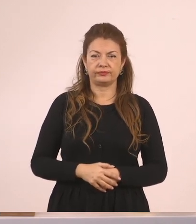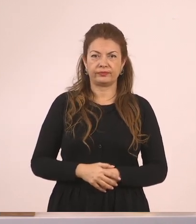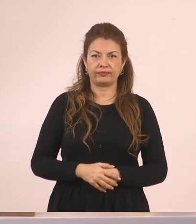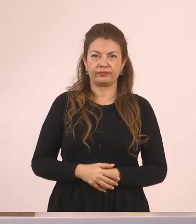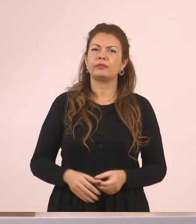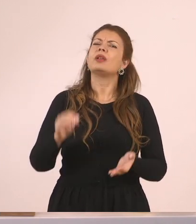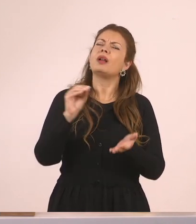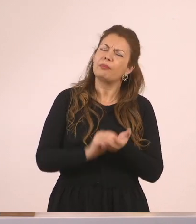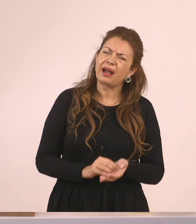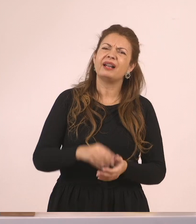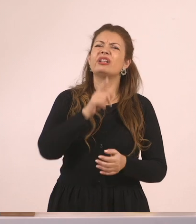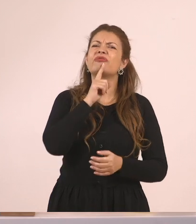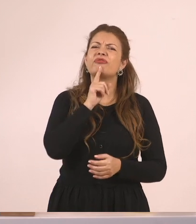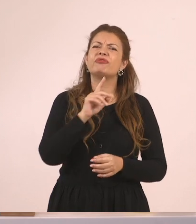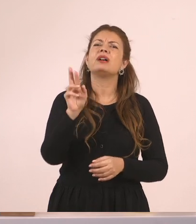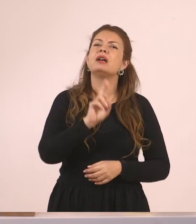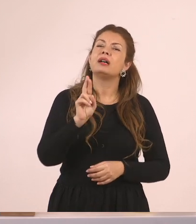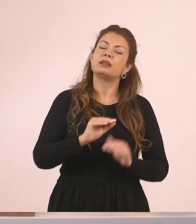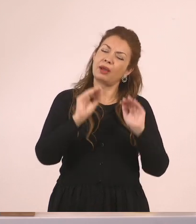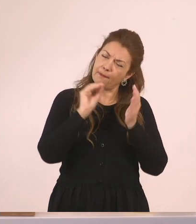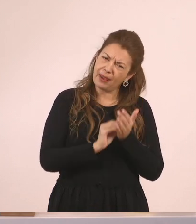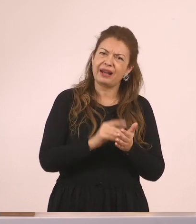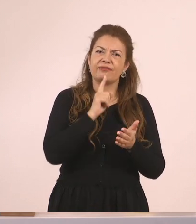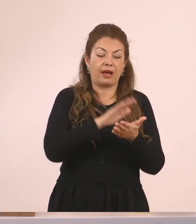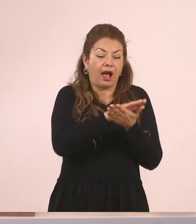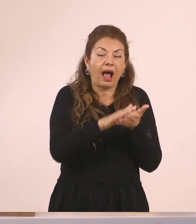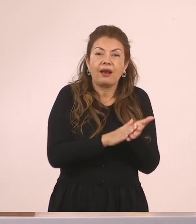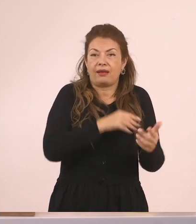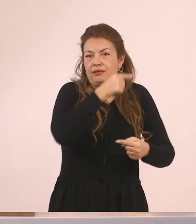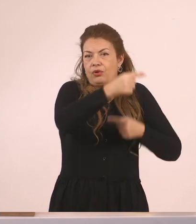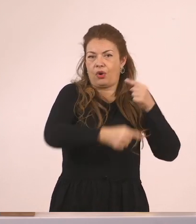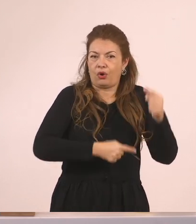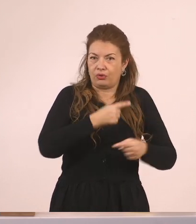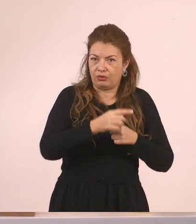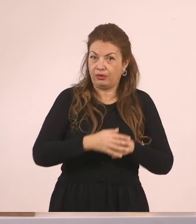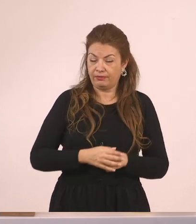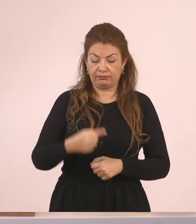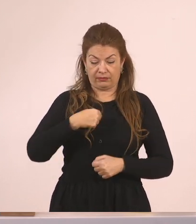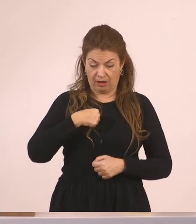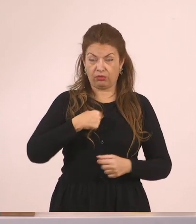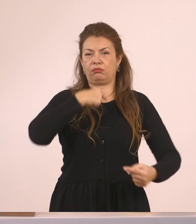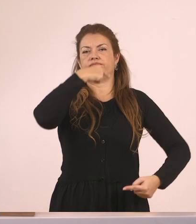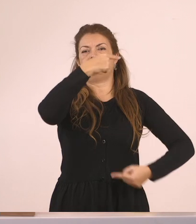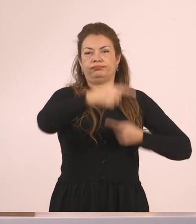Πάλι τα ίδια ρήματα. Πάλι με το ανακυκλώνω θα ξεκινήσω. Ανακυκλώνω.